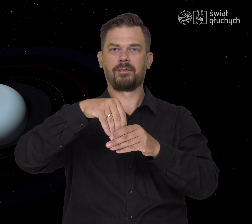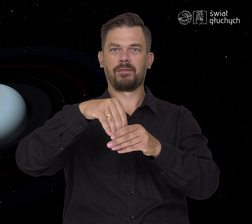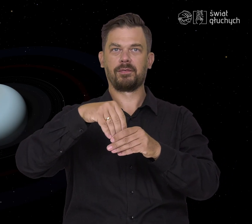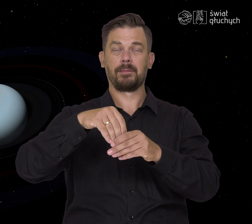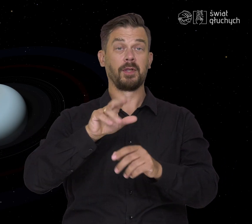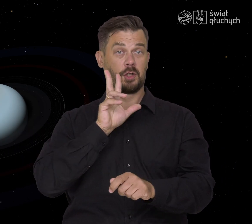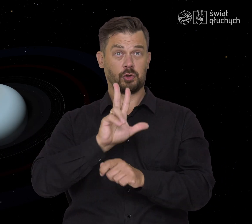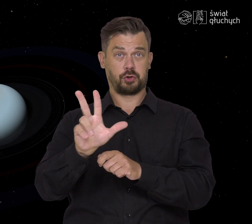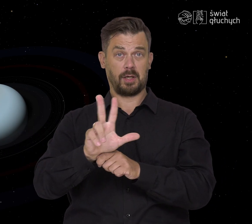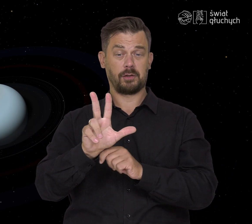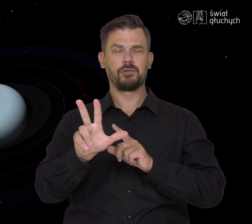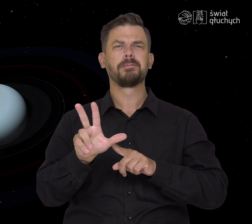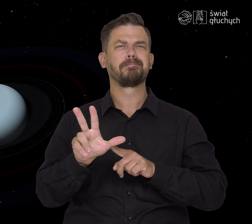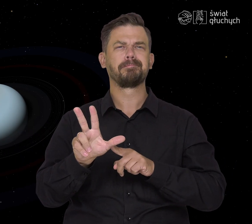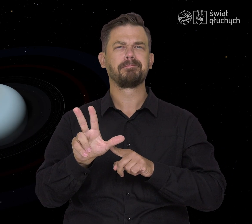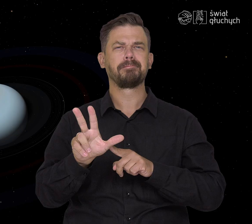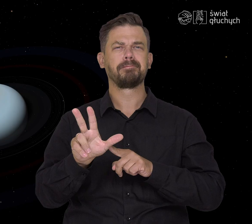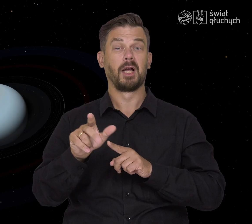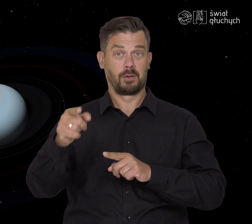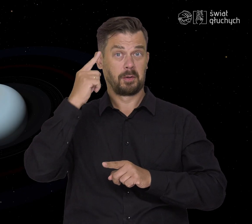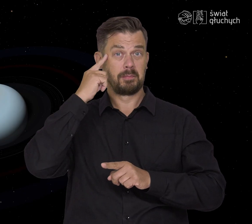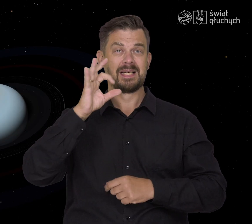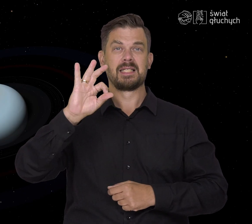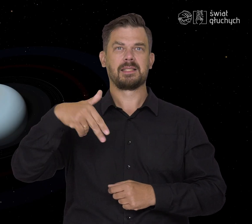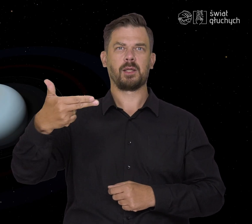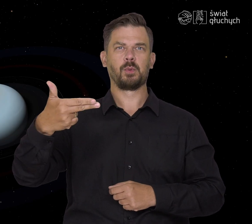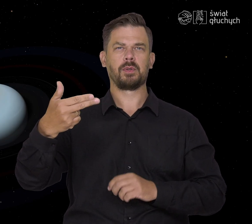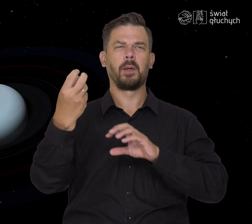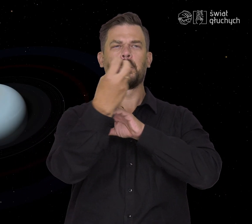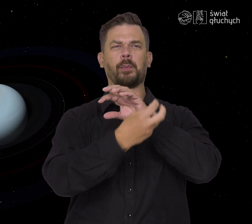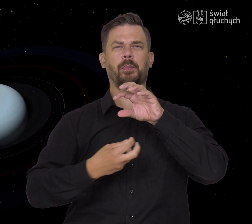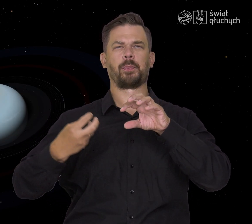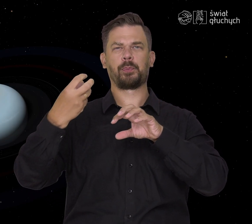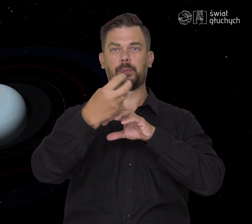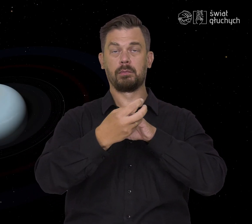Liczba na teraz to 13. Długo myślano, że tylko Saturn ma takie piękne, widoczne ozdoby.